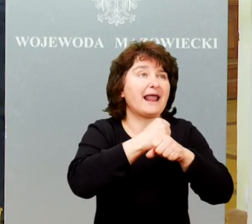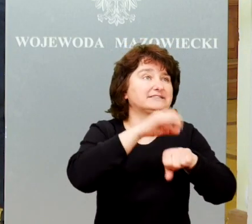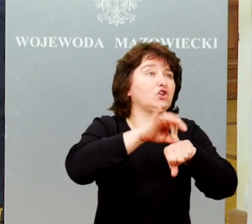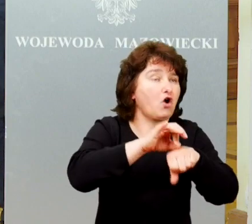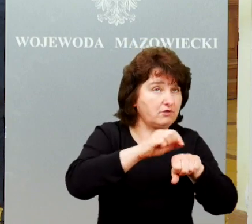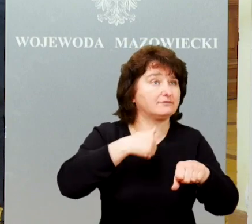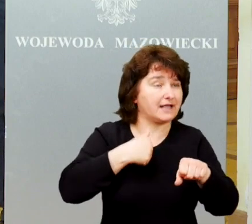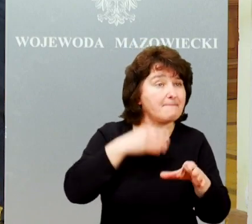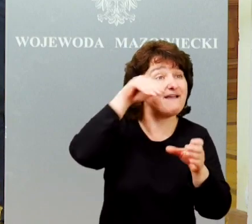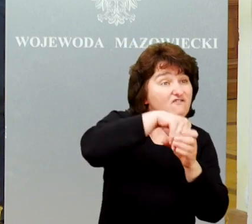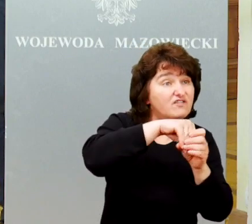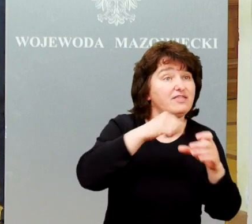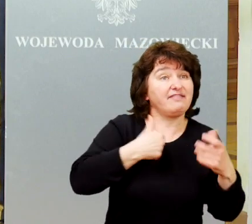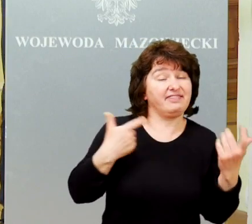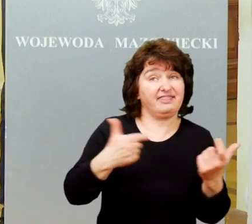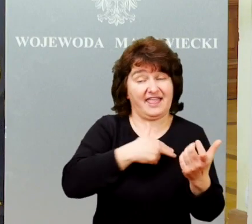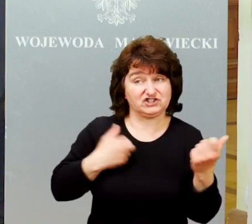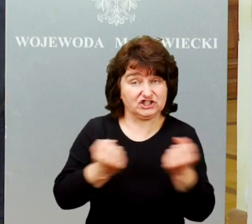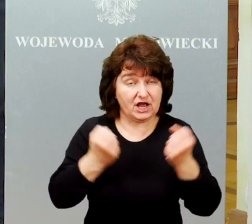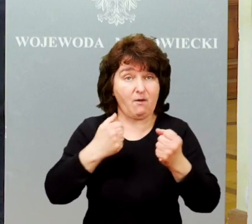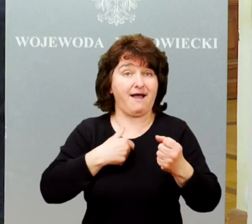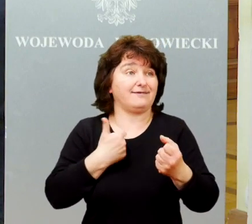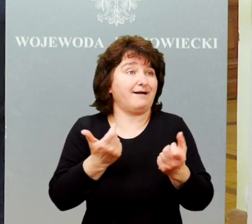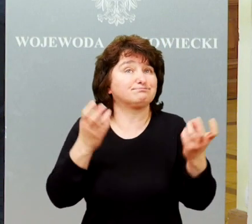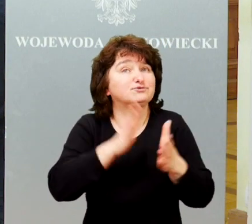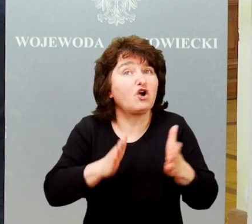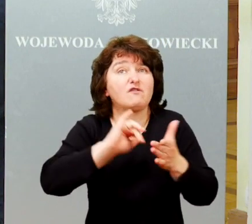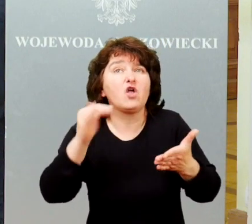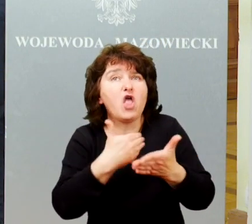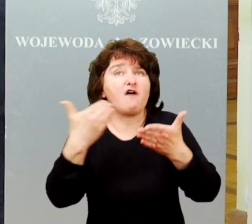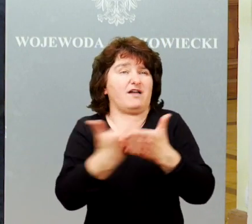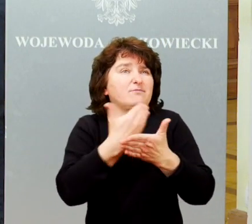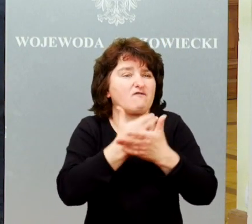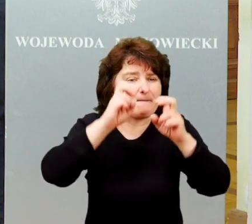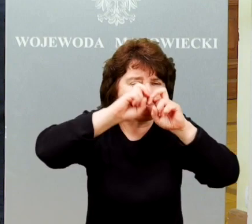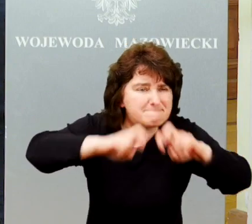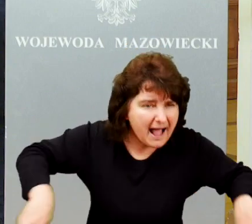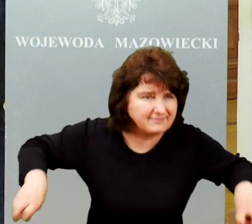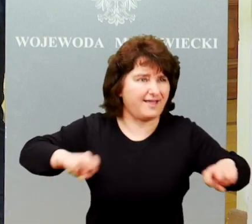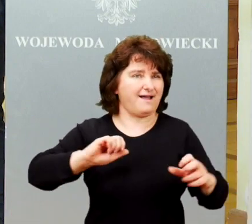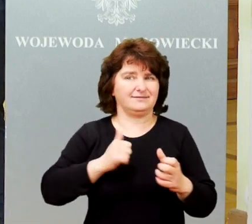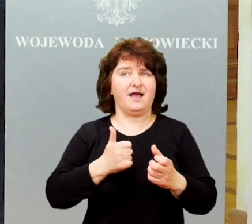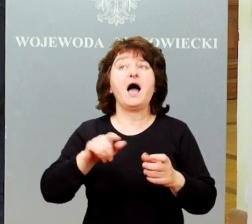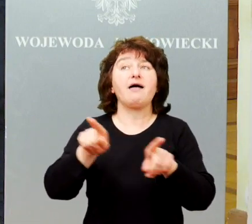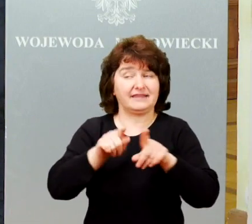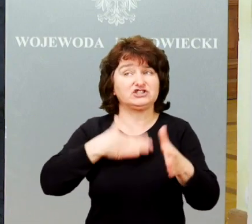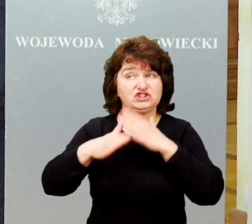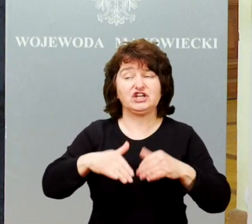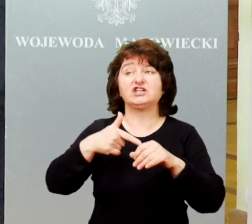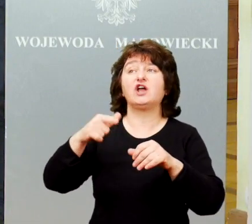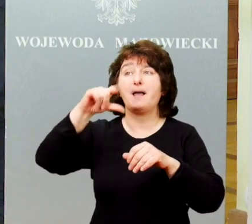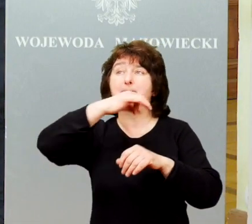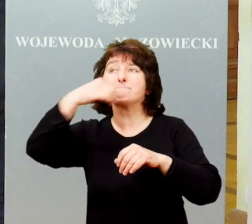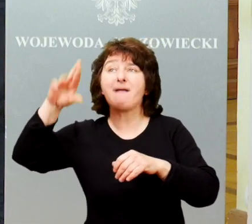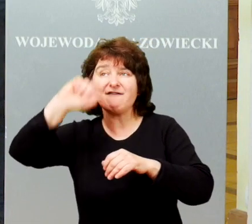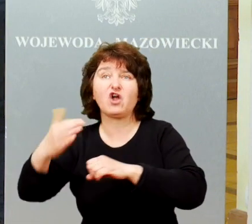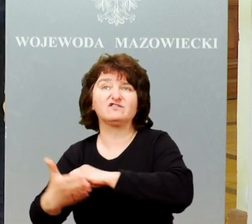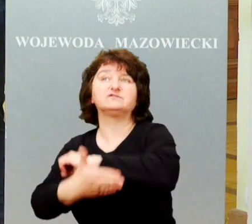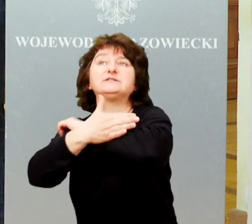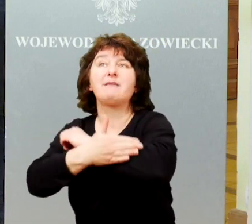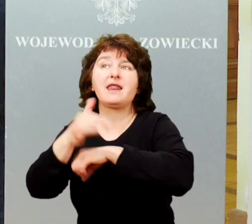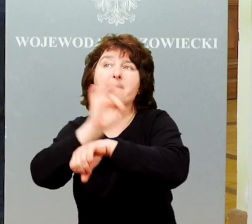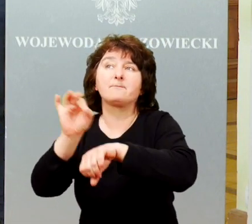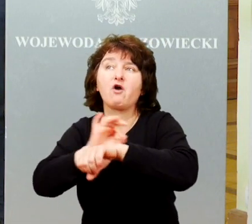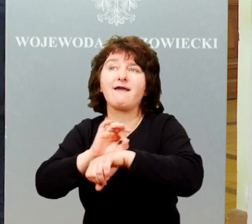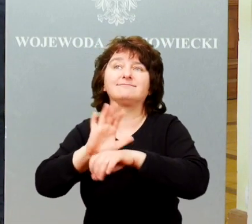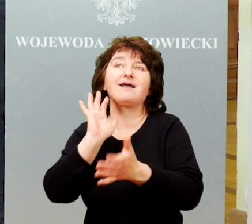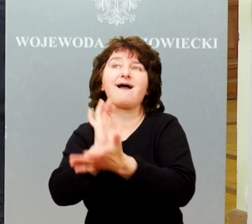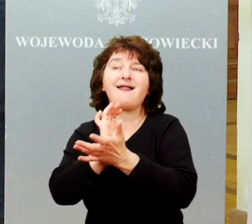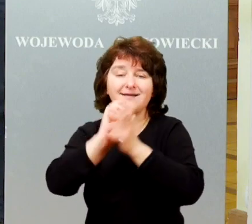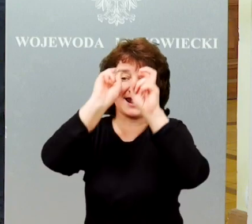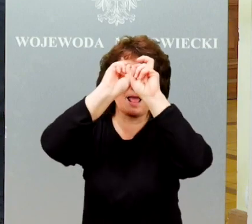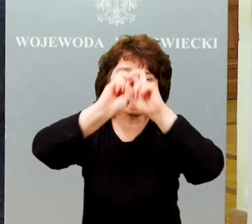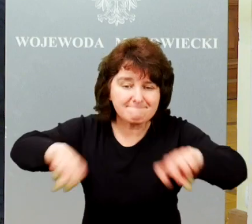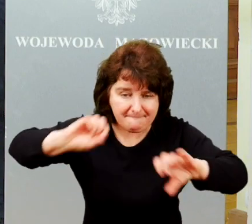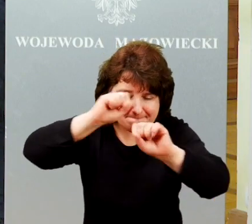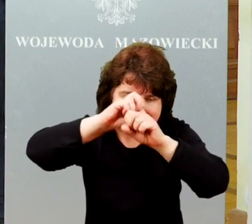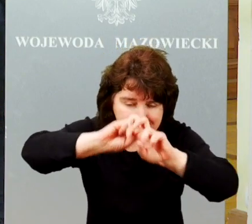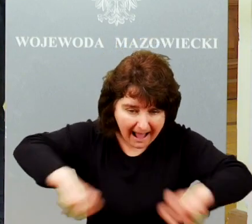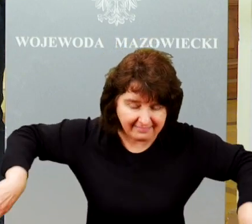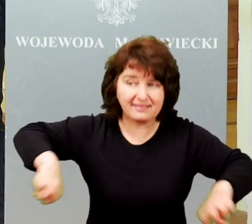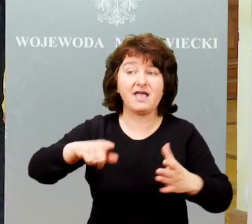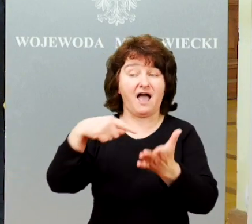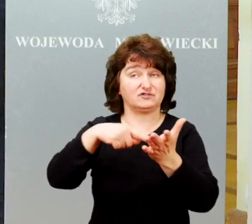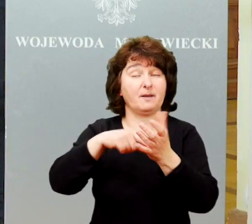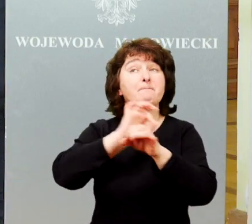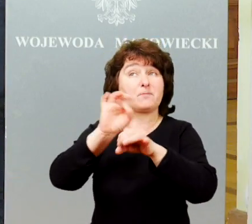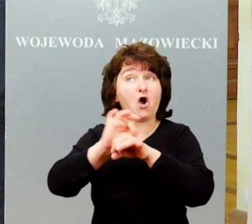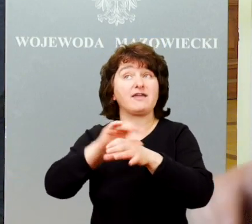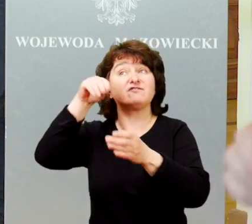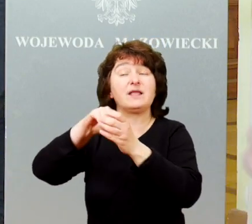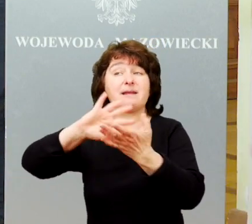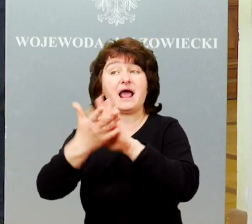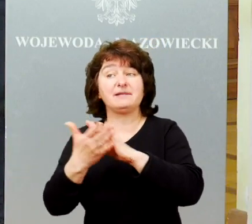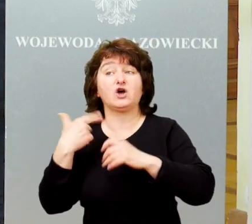Cieszy nas bardzo, że PFRON też zaczyna wspierać tego rodzaju projekty o charakterze badawczym. Teraz pojawił się projekt innowacje technologiczne i społeczne w rehabilitacji osób niepełnosprawnych i to jest bardzo dobry kierunek,